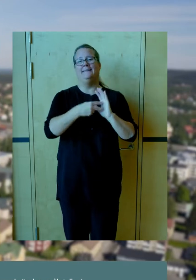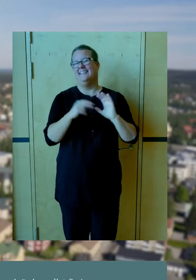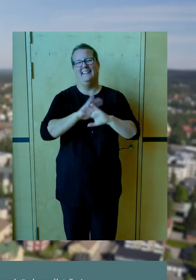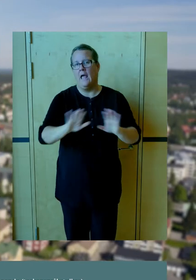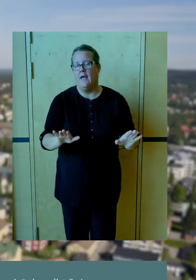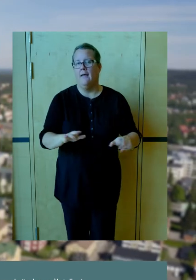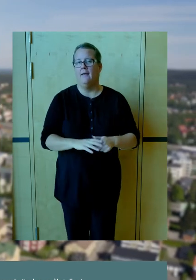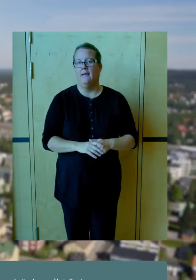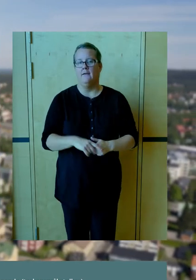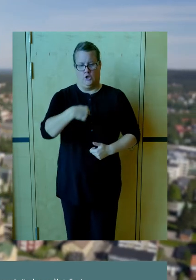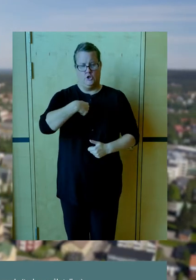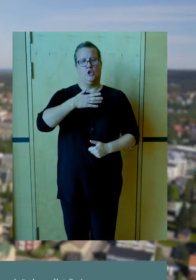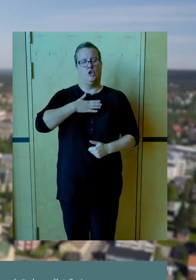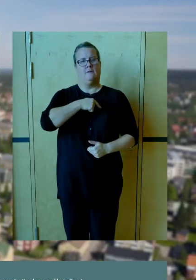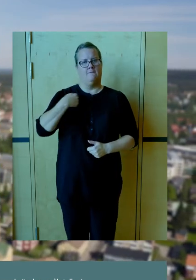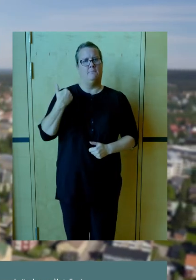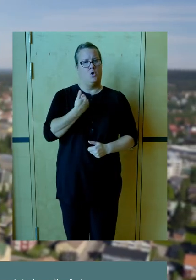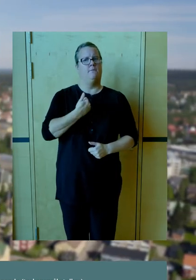Jag tycker vi borde besinna också Tack